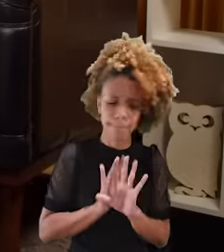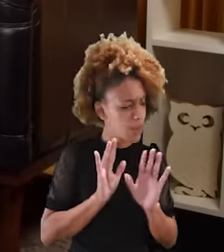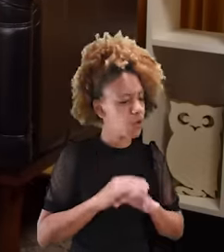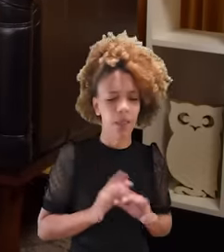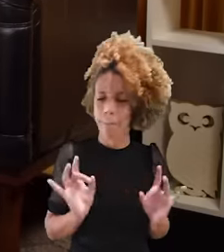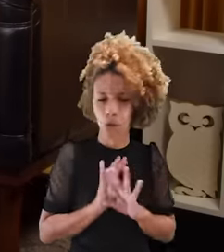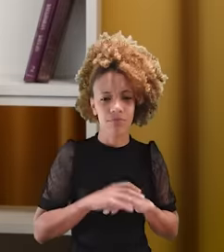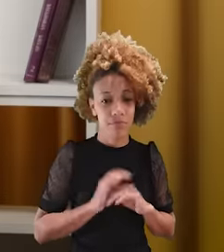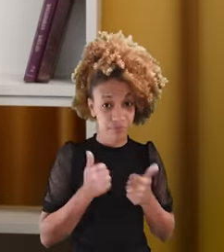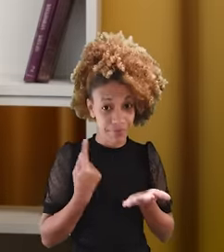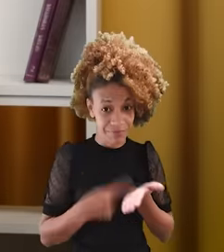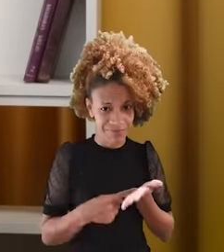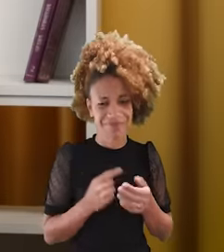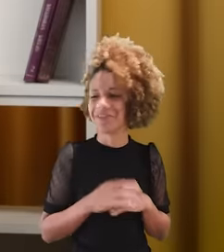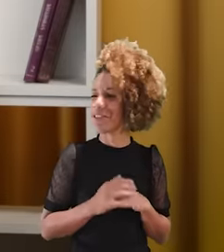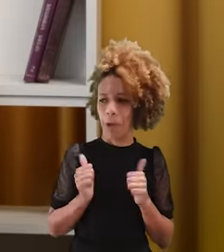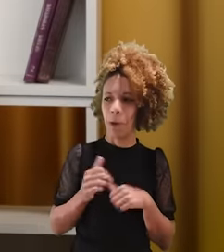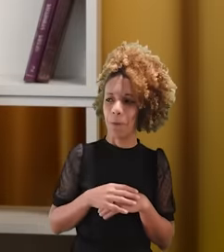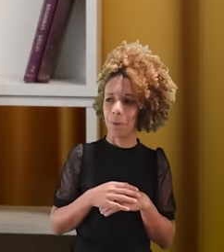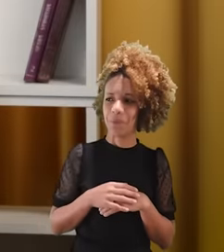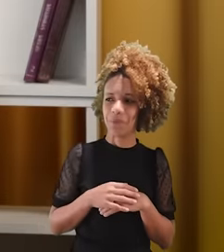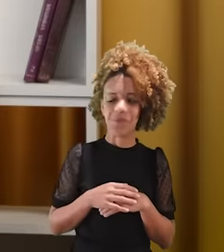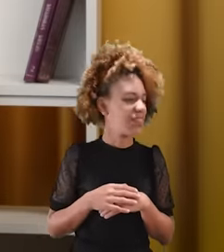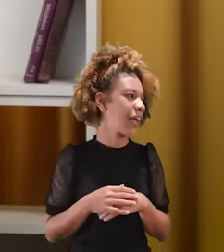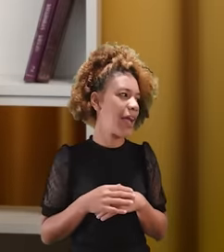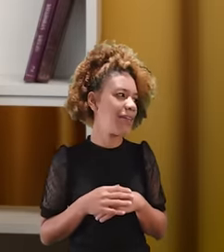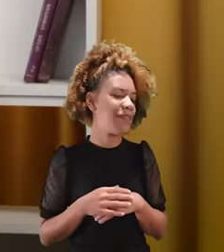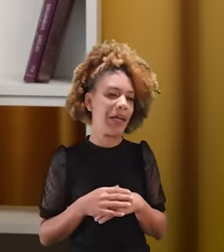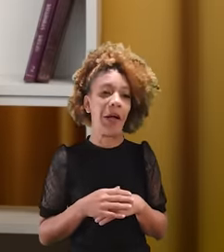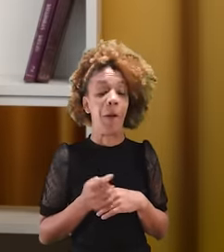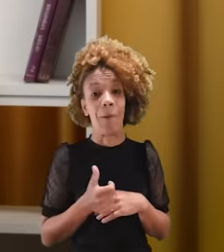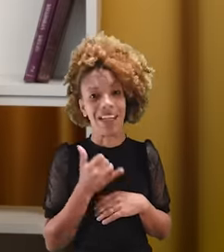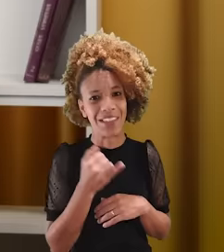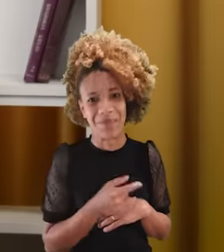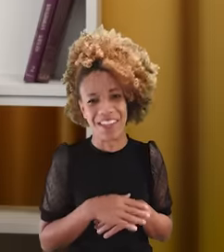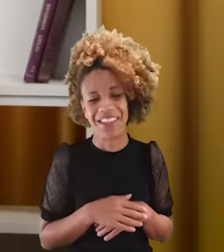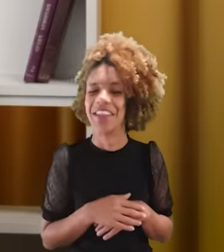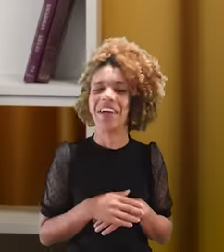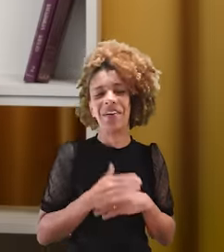moder a língua tá certo de peito aberto é de peito aberto vai de peito aberto gente muito obrigado a